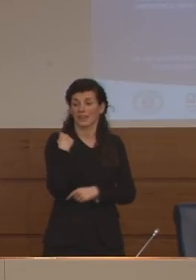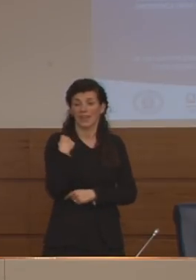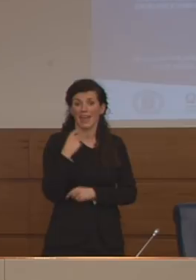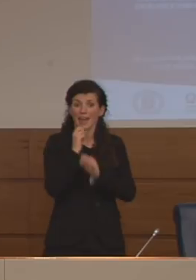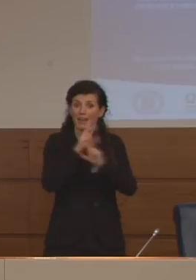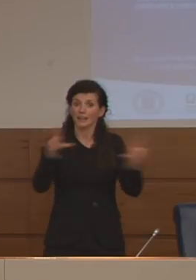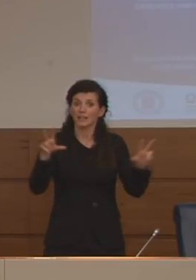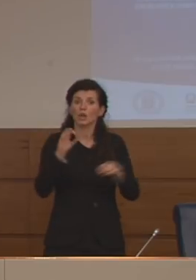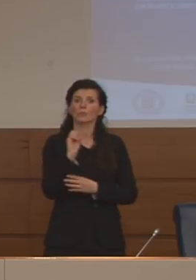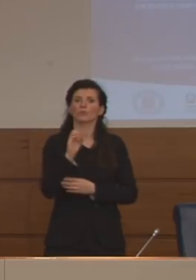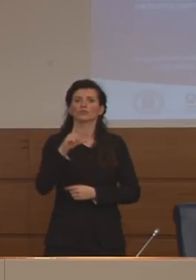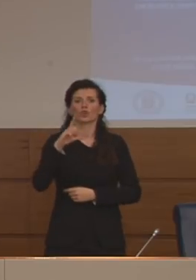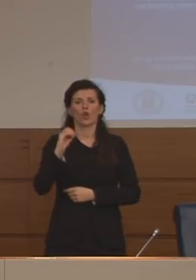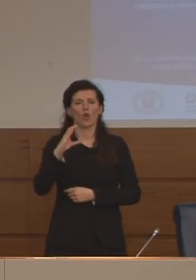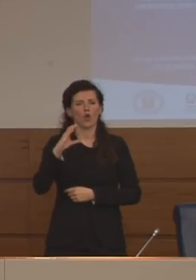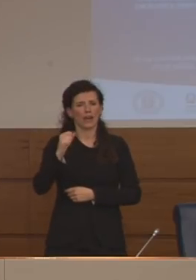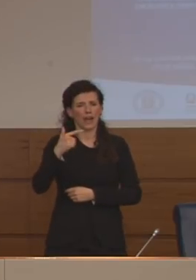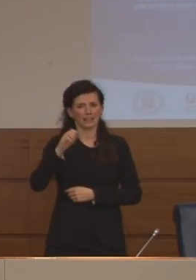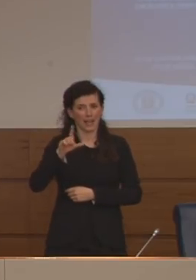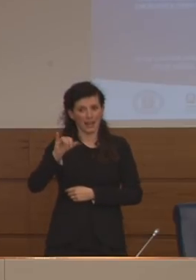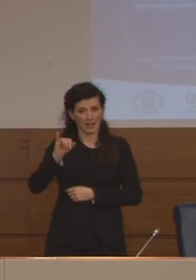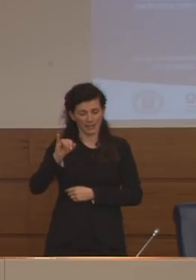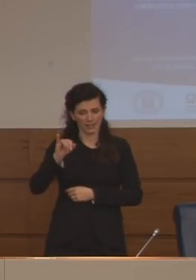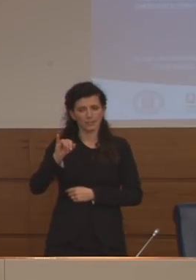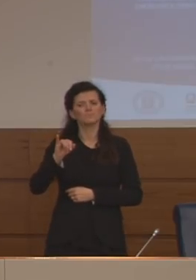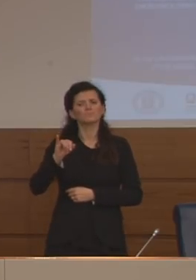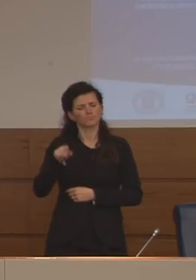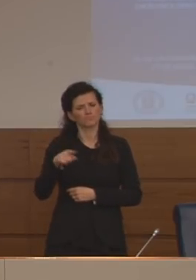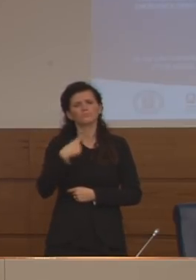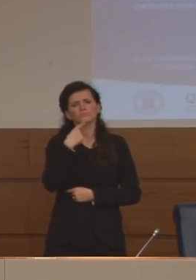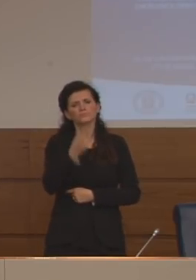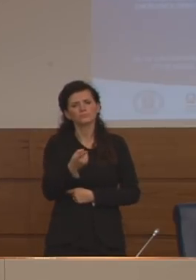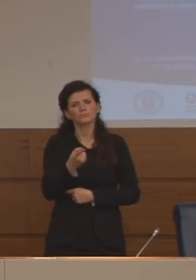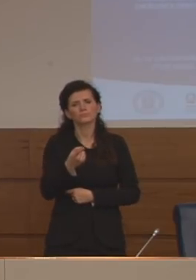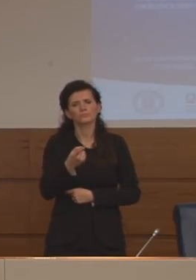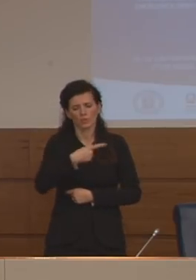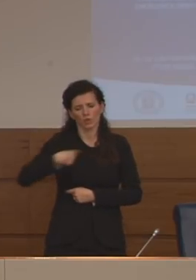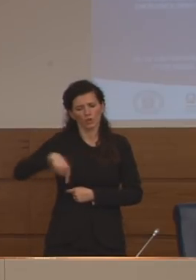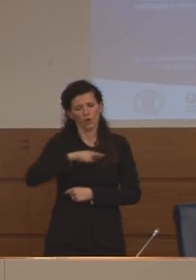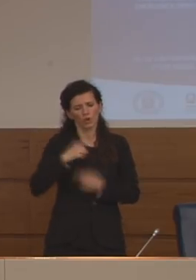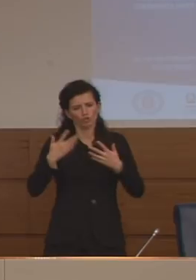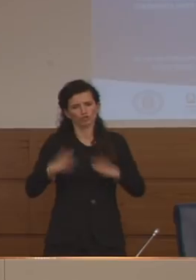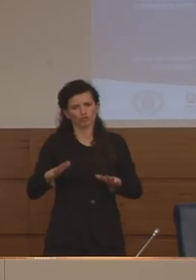noi abbiamo avuto sostanzialmente attualmente parecchie aziende che hanno